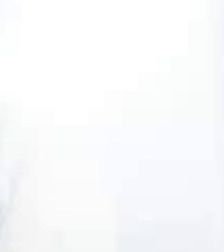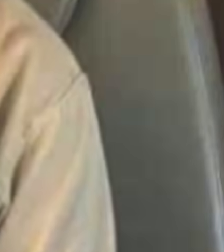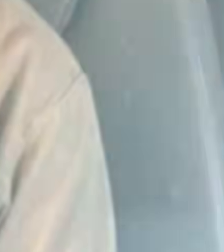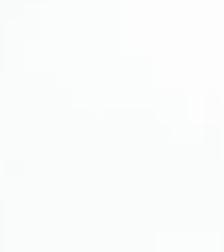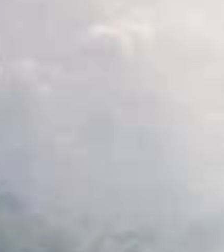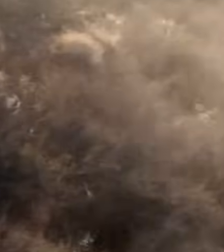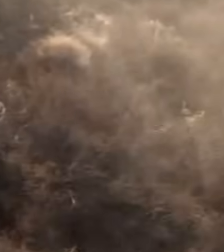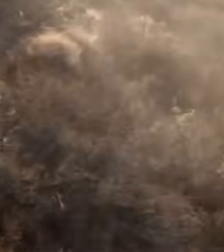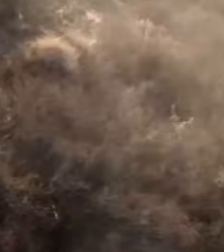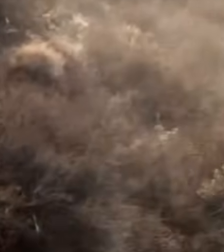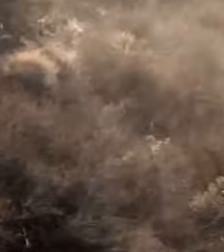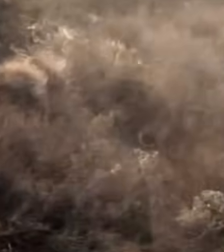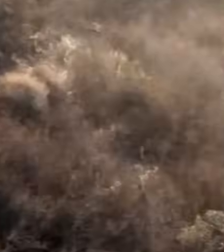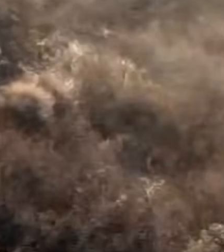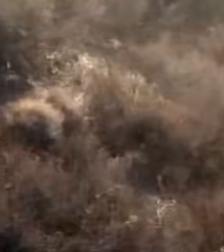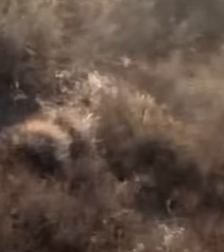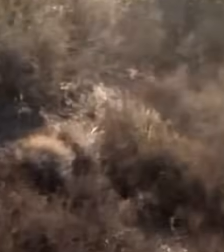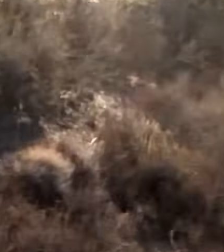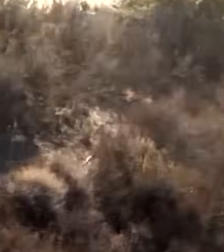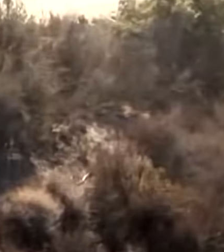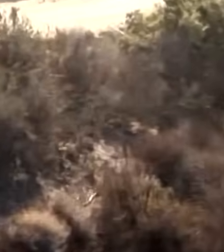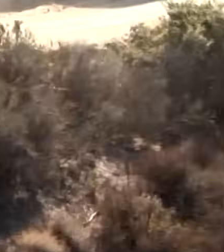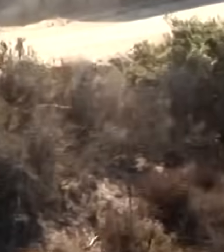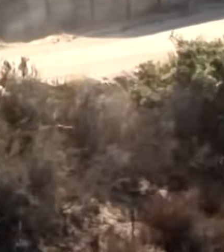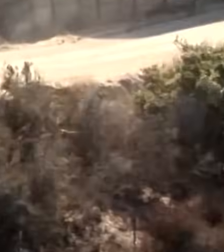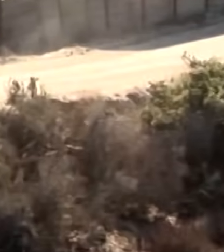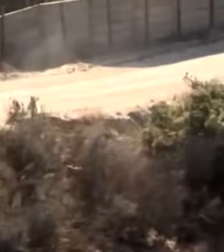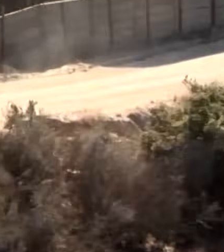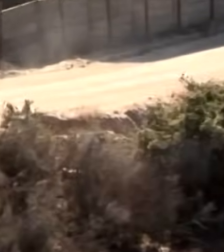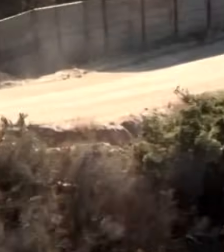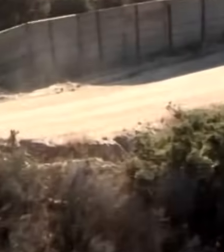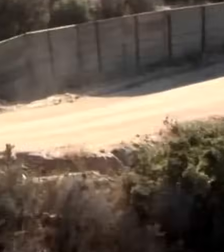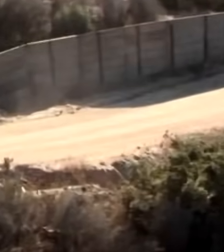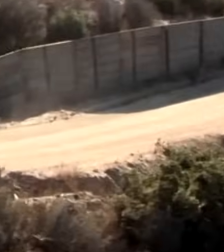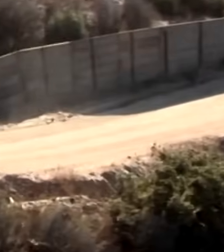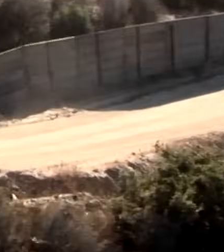en estos días ha surgido información en torno a un supuesto acuerdo que posibilitó el ingreso